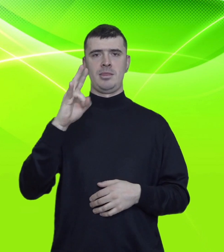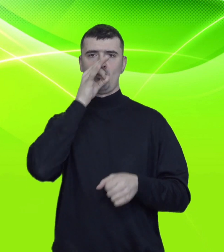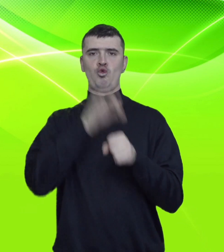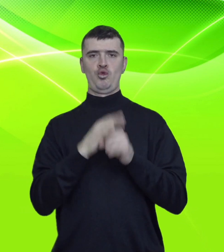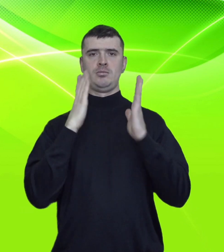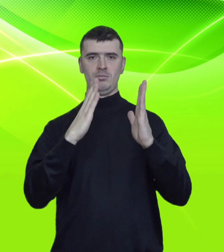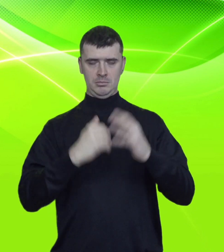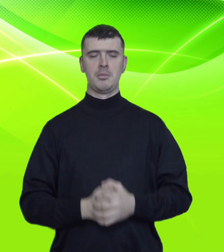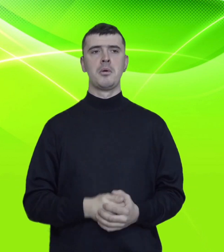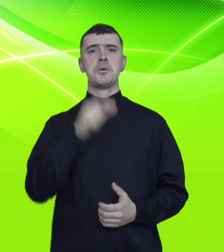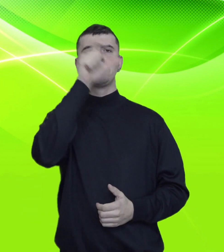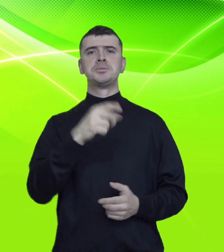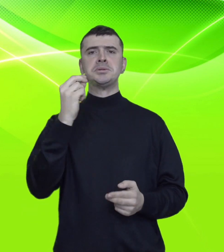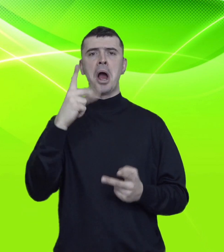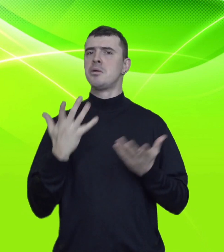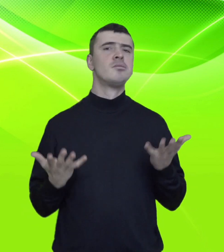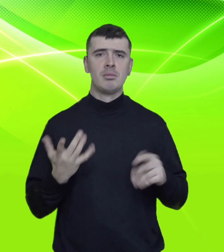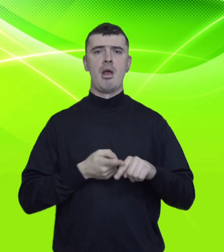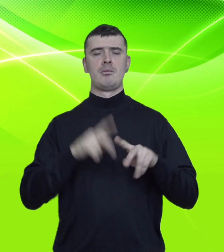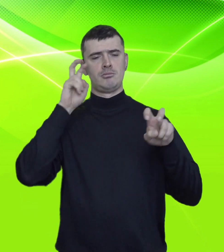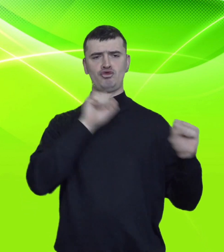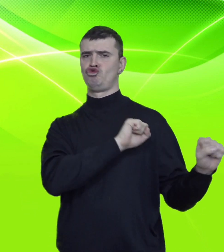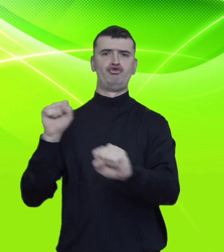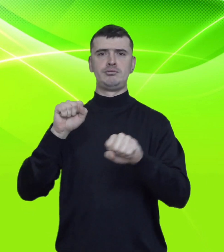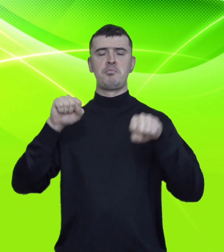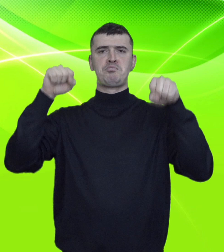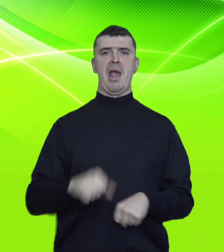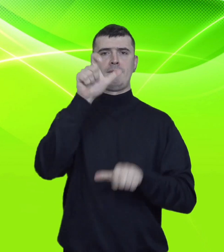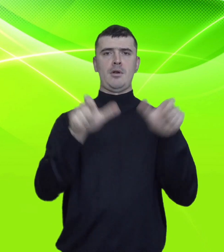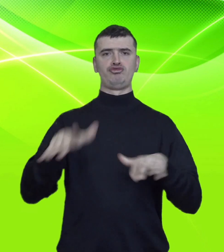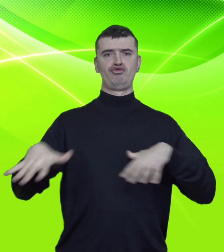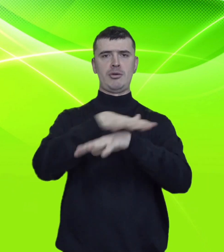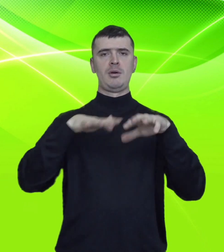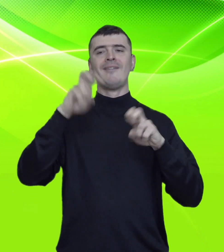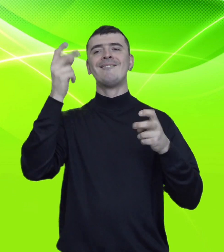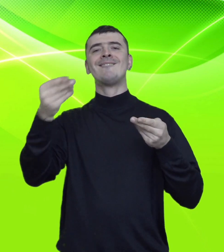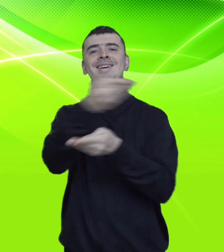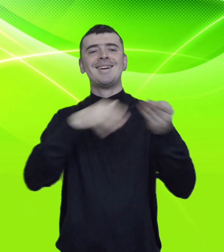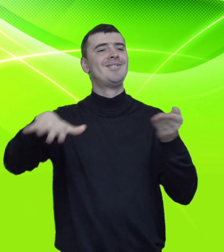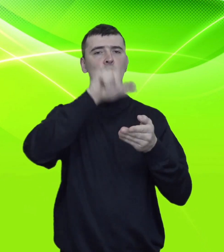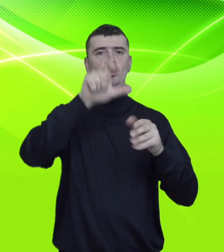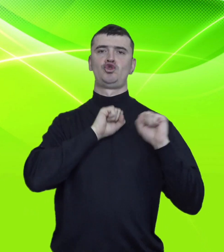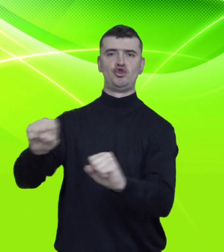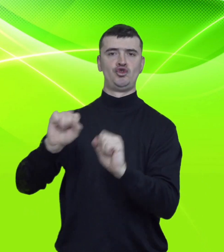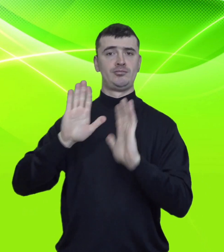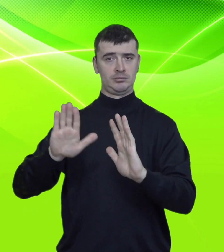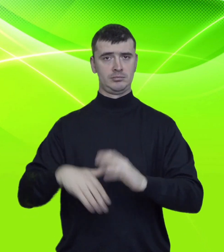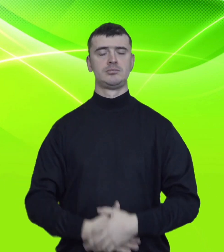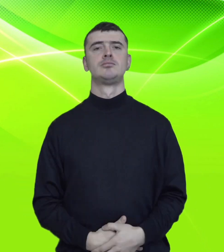призван защищать права граждан на финансовом рынке.